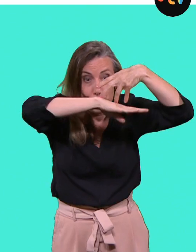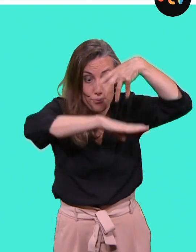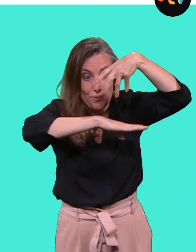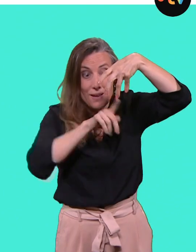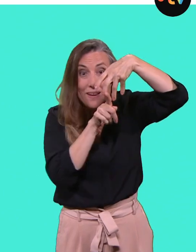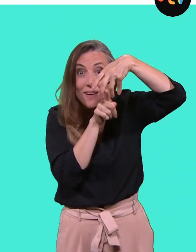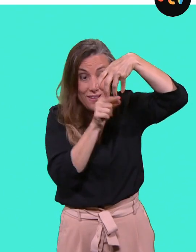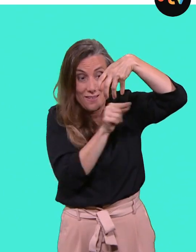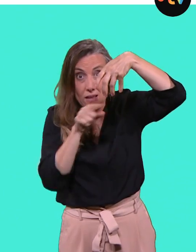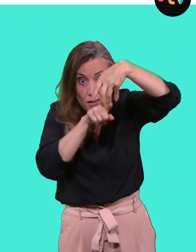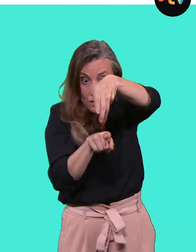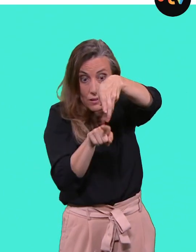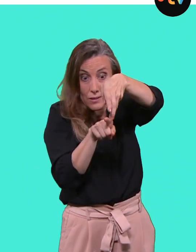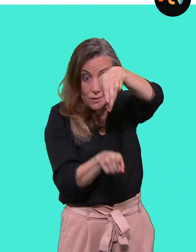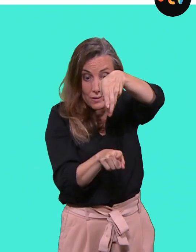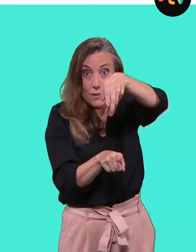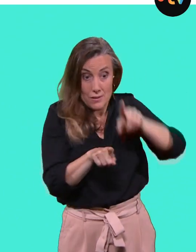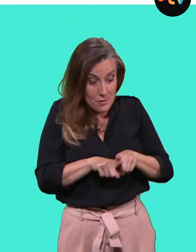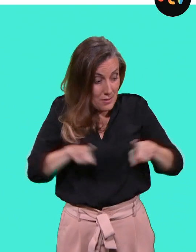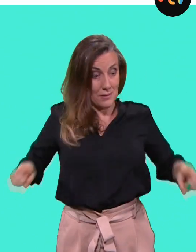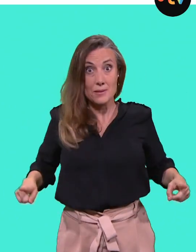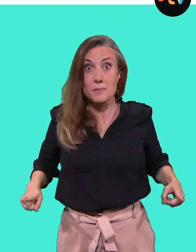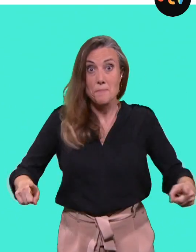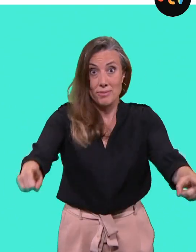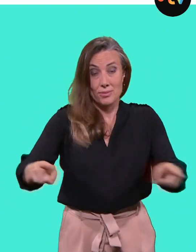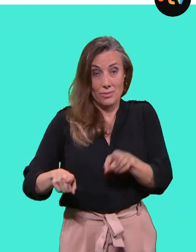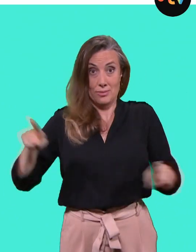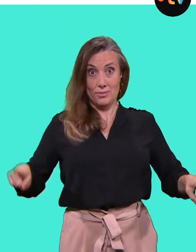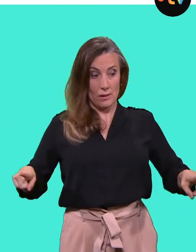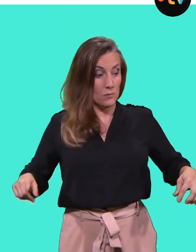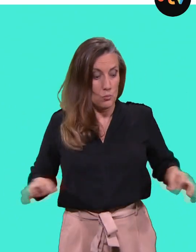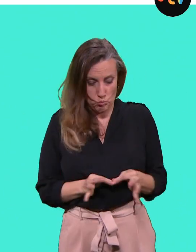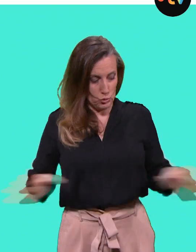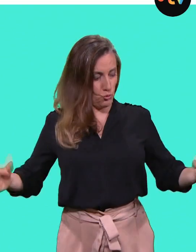Pendant 6 km, s'il donne l'impression de voler, en fait le cheval flotte.